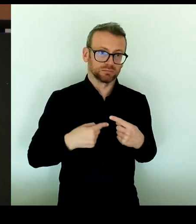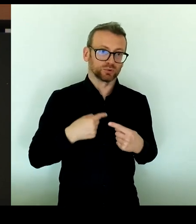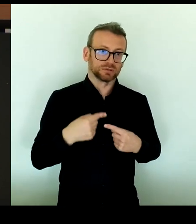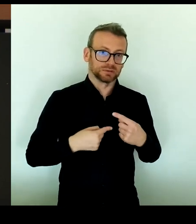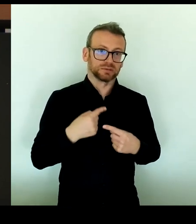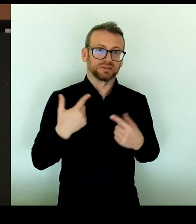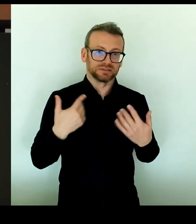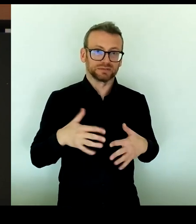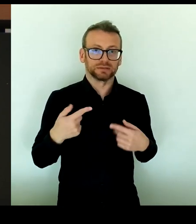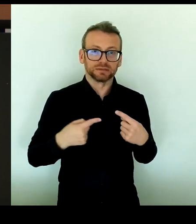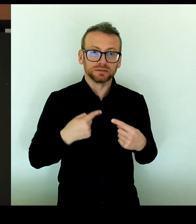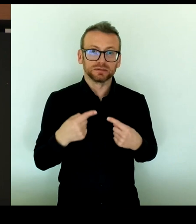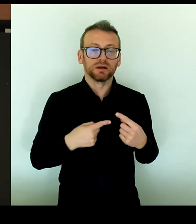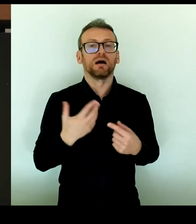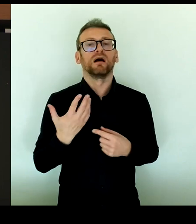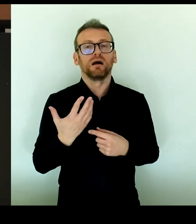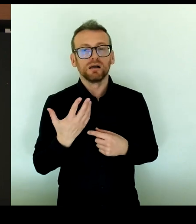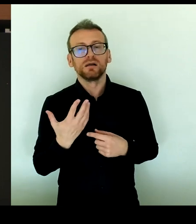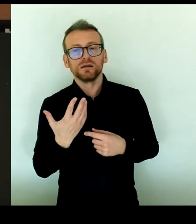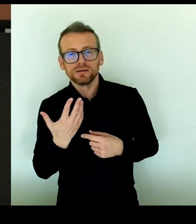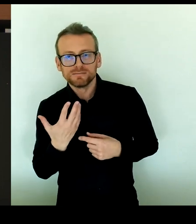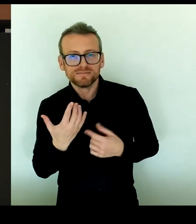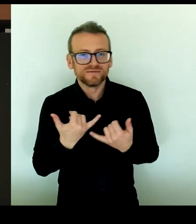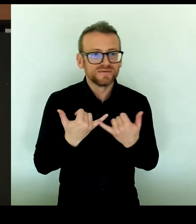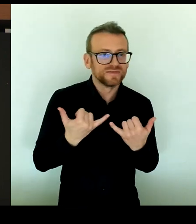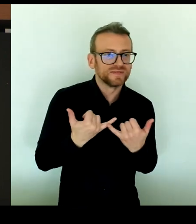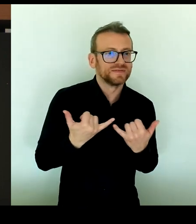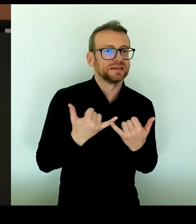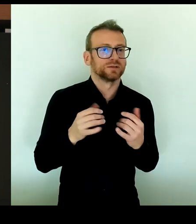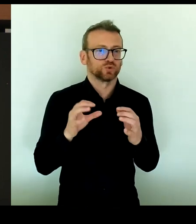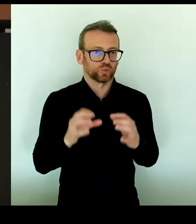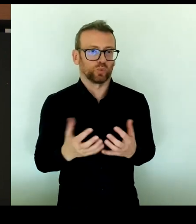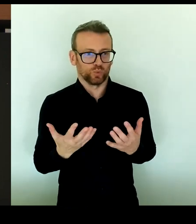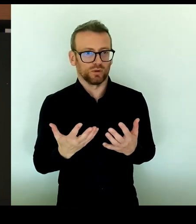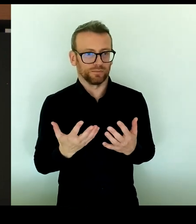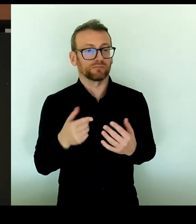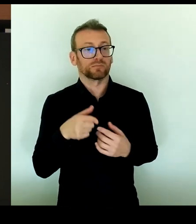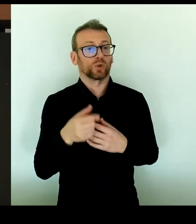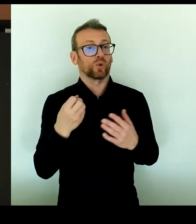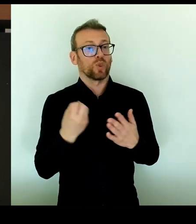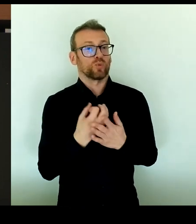möglichst dauerhaft -in landeseigenen und teils auch privaten Liegenschaften zu sichern.